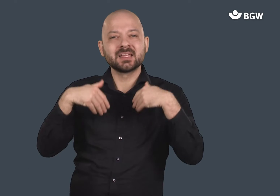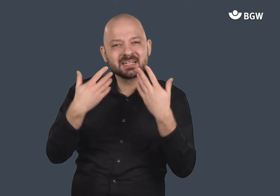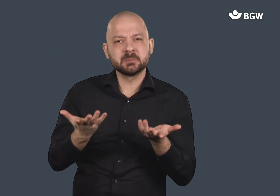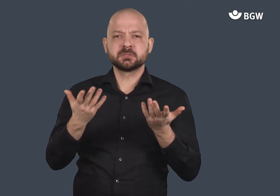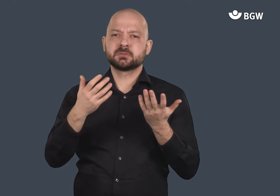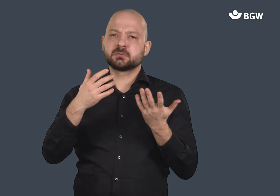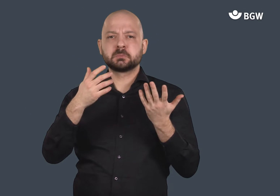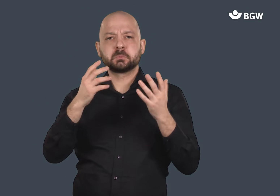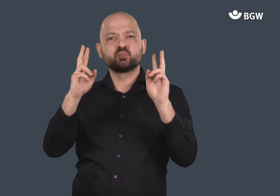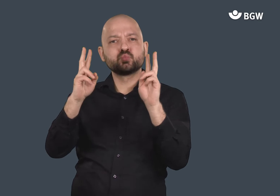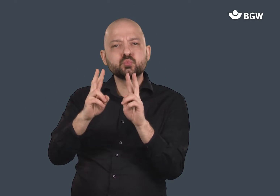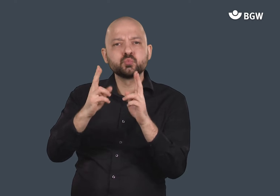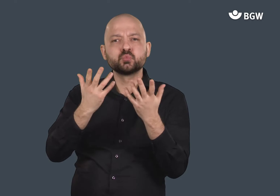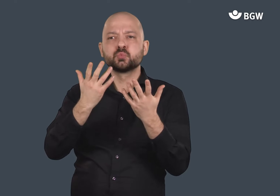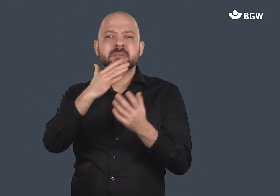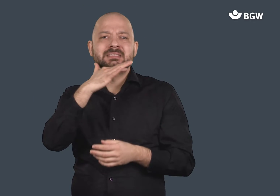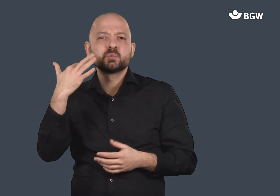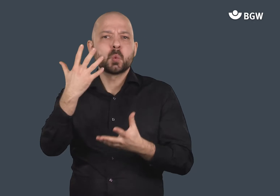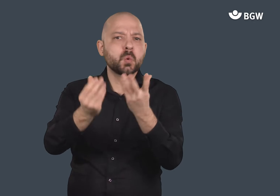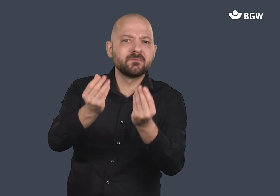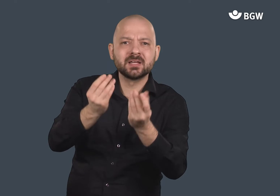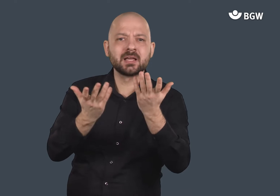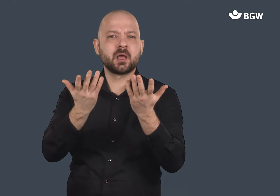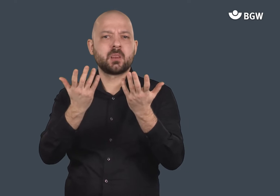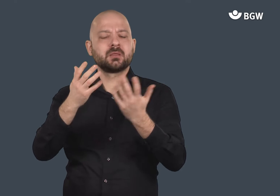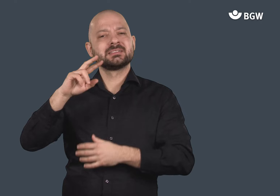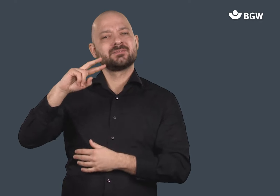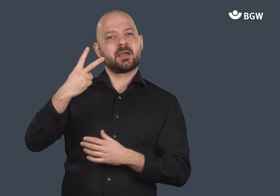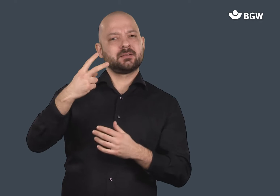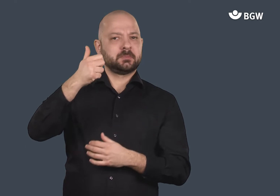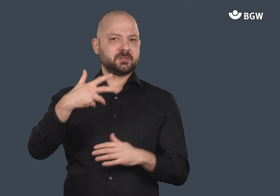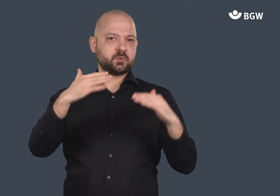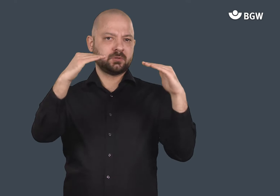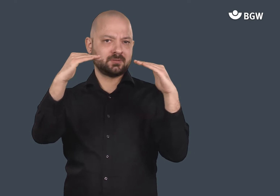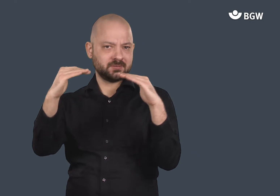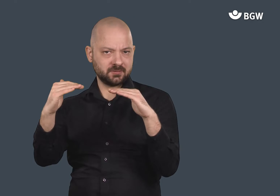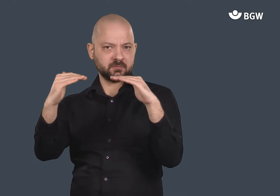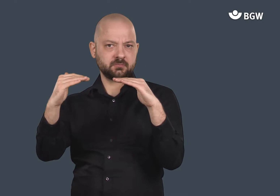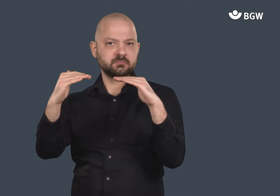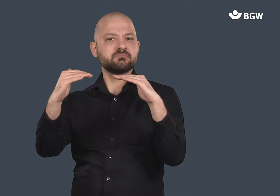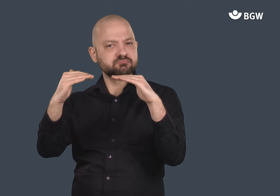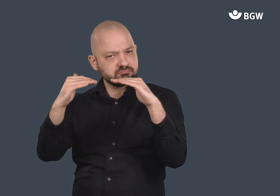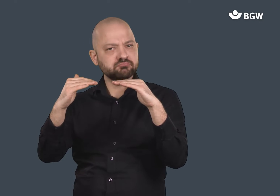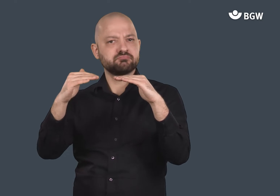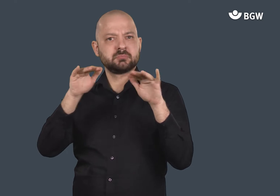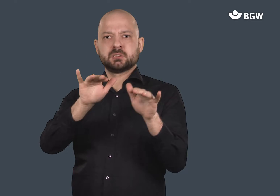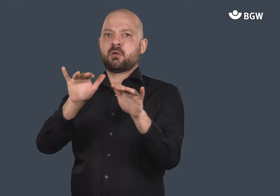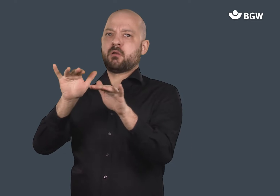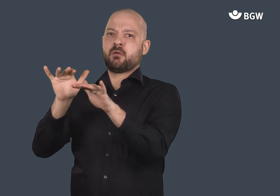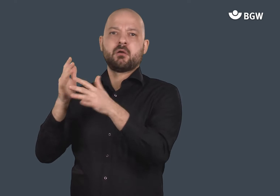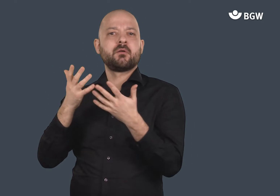Medien der zweiten Priorität sind auf www.bgw-online.de